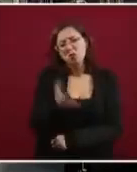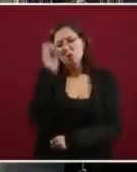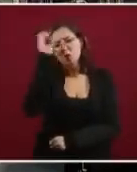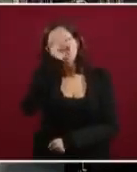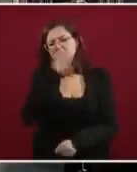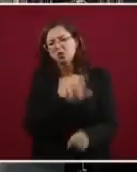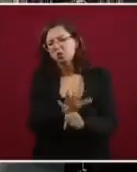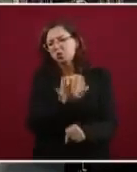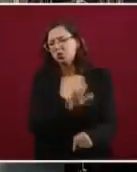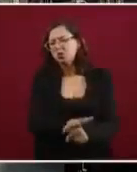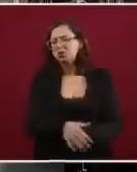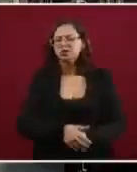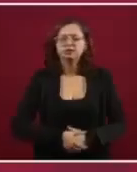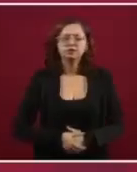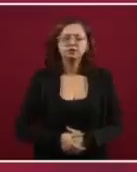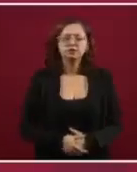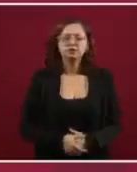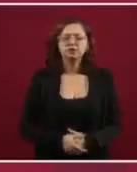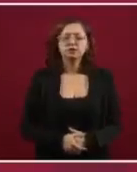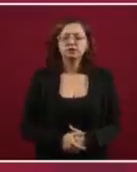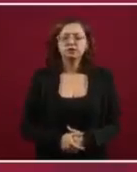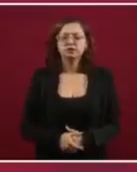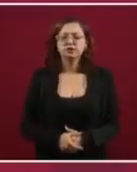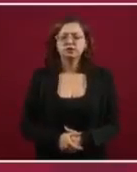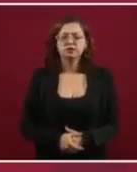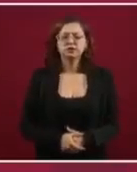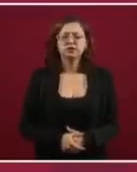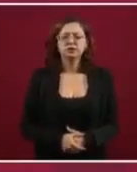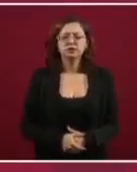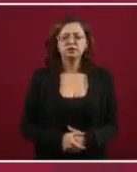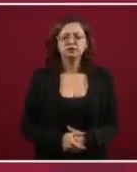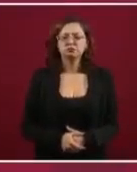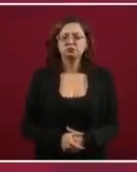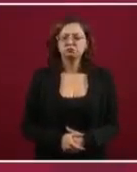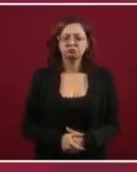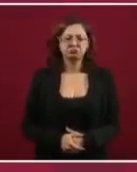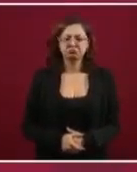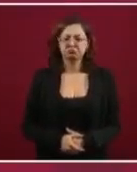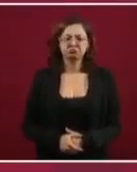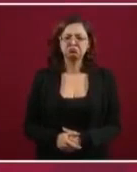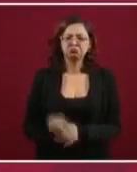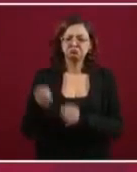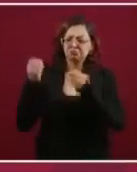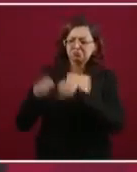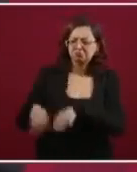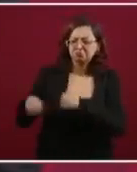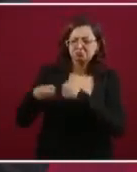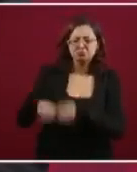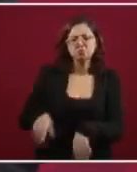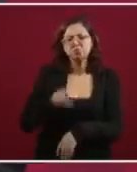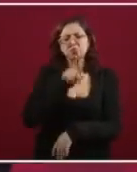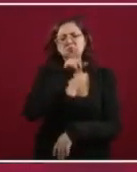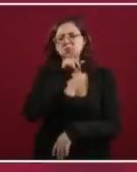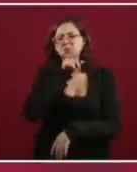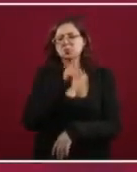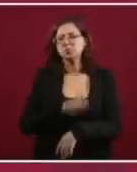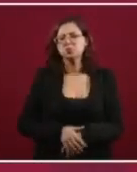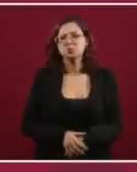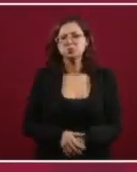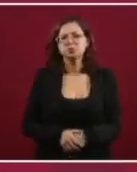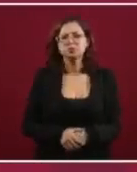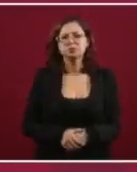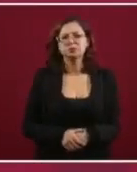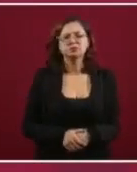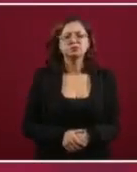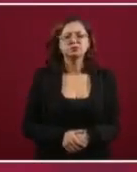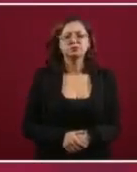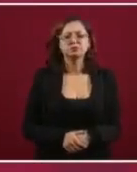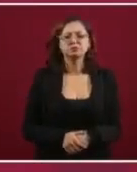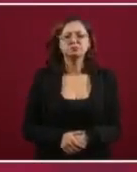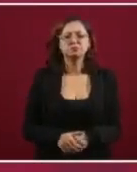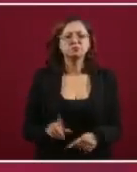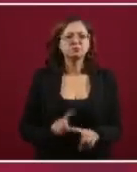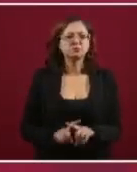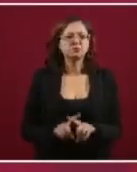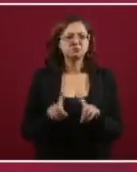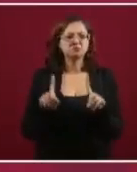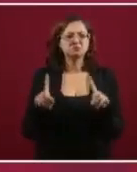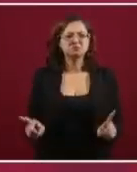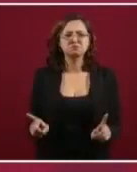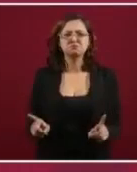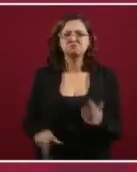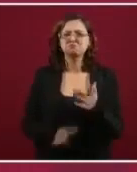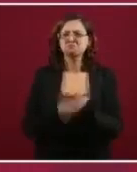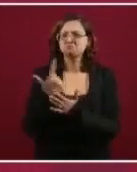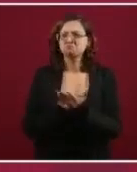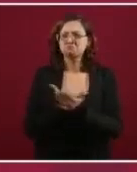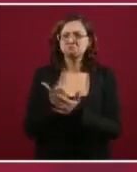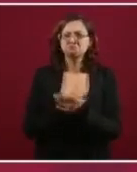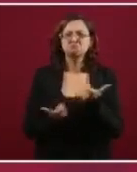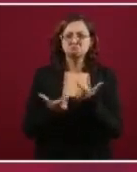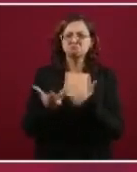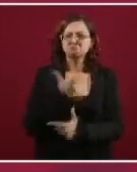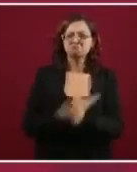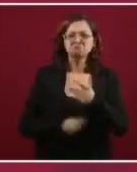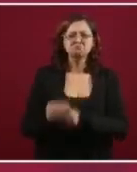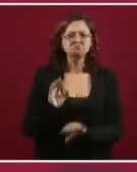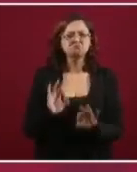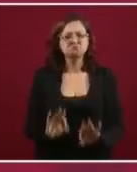No ha habido fuga de capital; al contrario, está muy bien la economía, ha llegado inversión